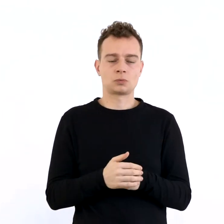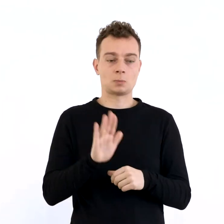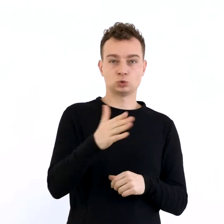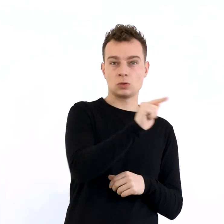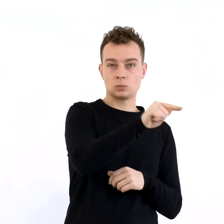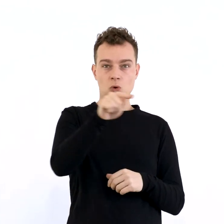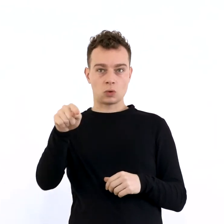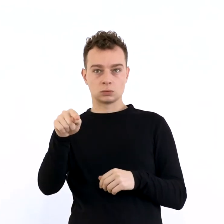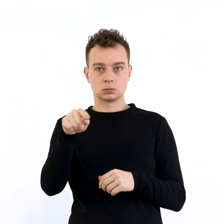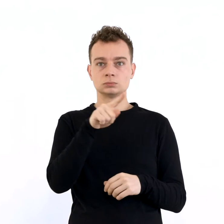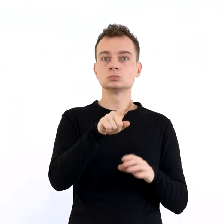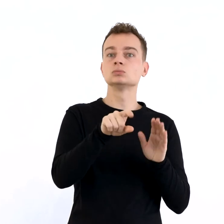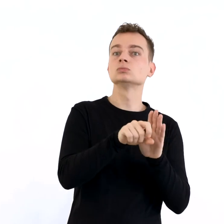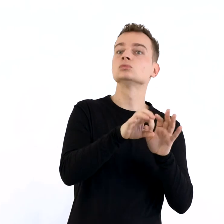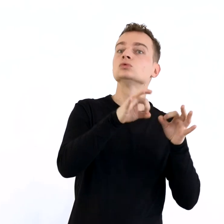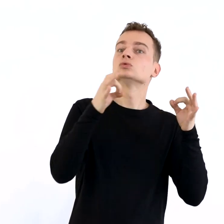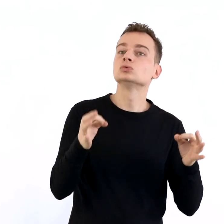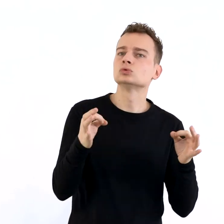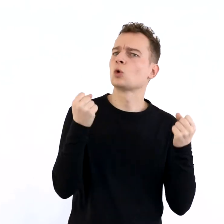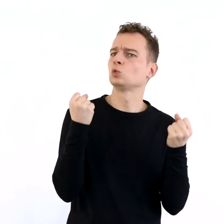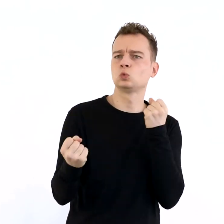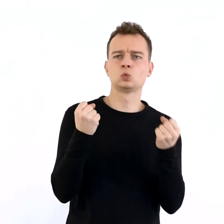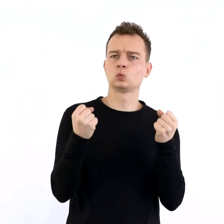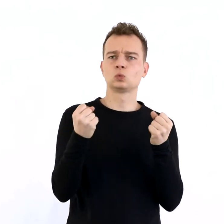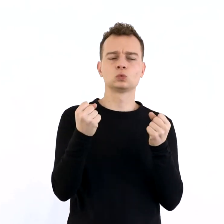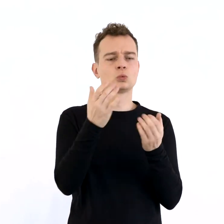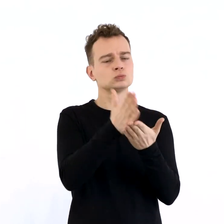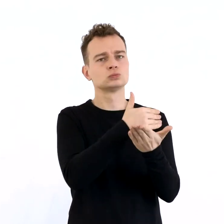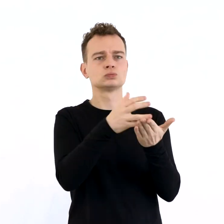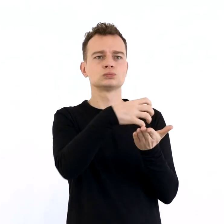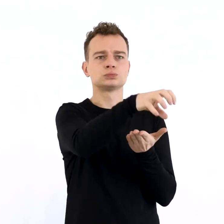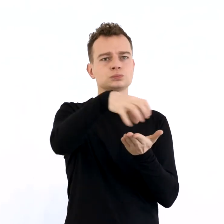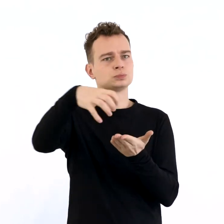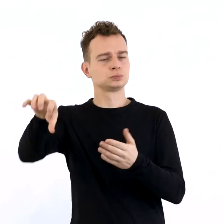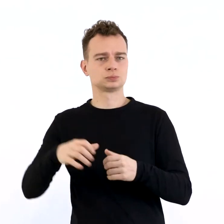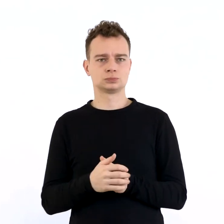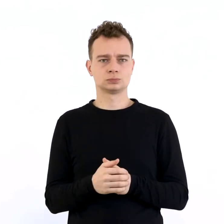i trudno je dzisiaj sklasyfikować.